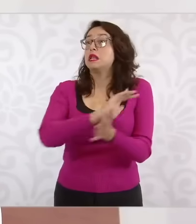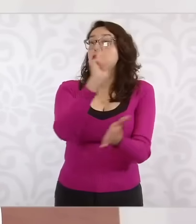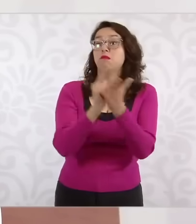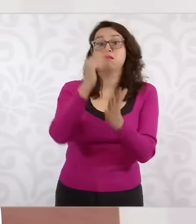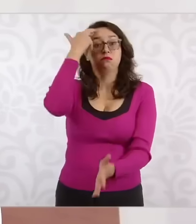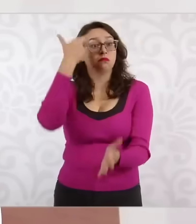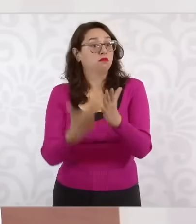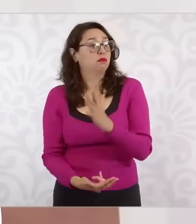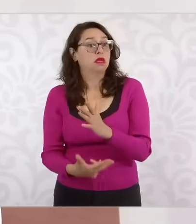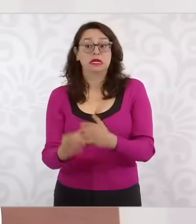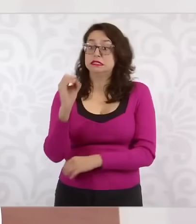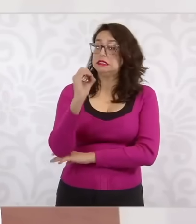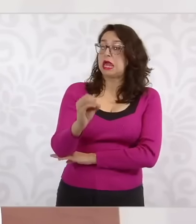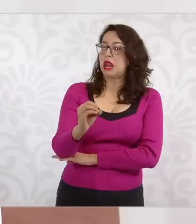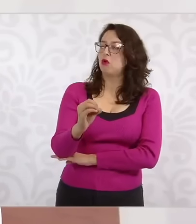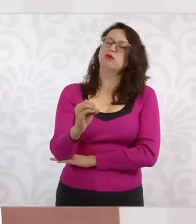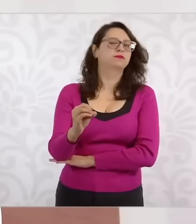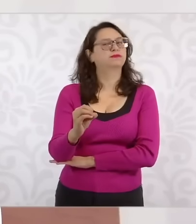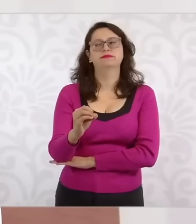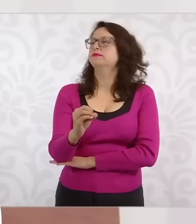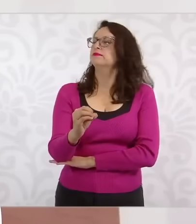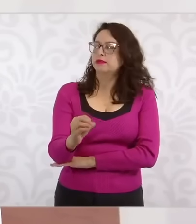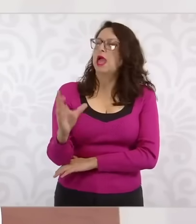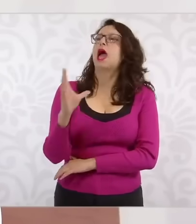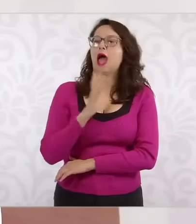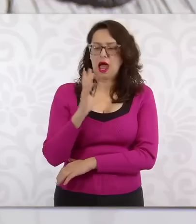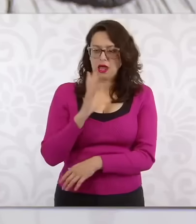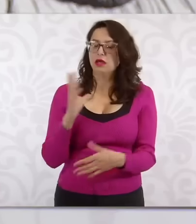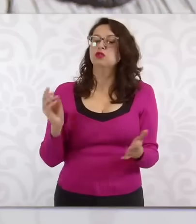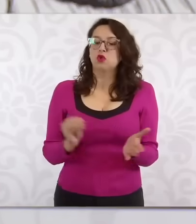pero lo que no puede negarse es que hay una disminución, porque este esta información